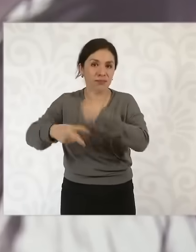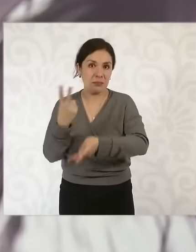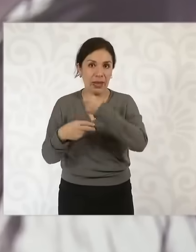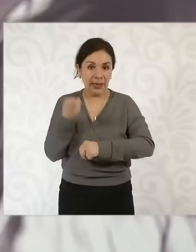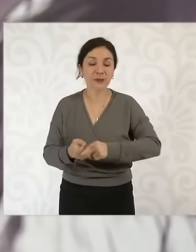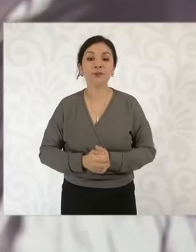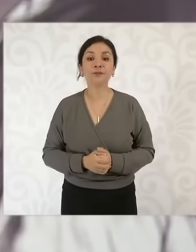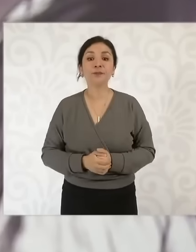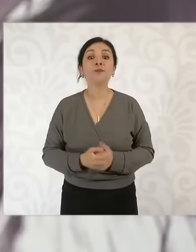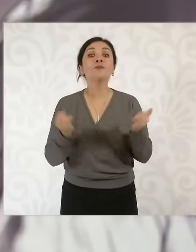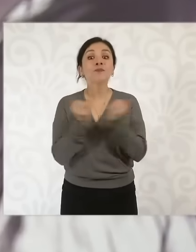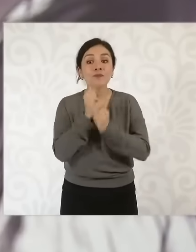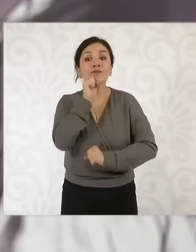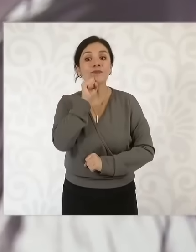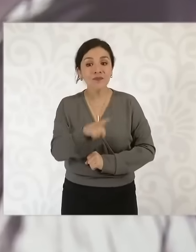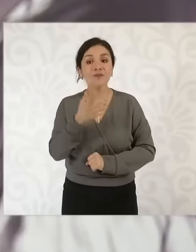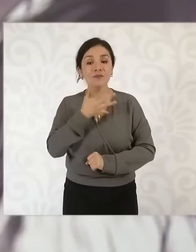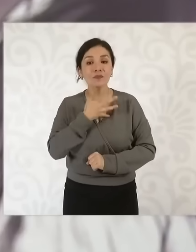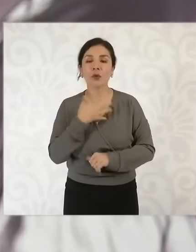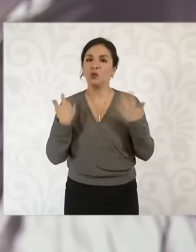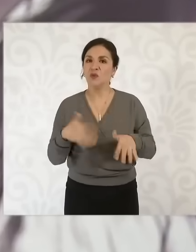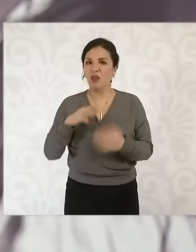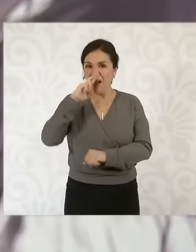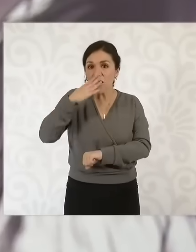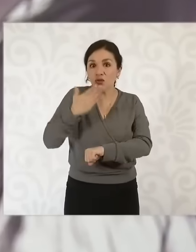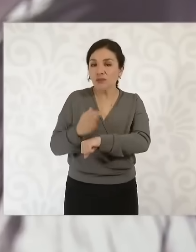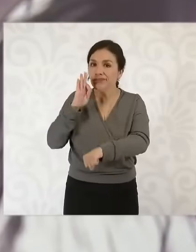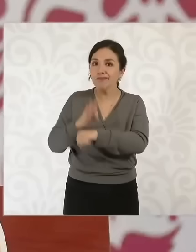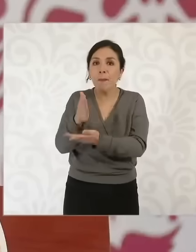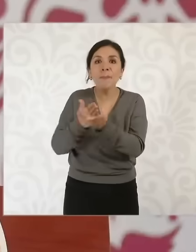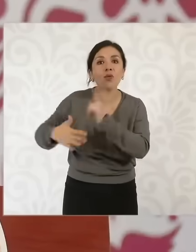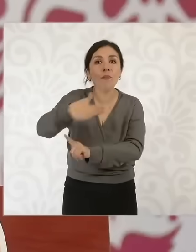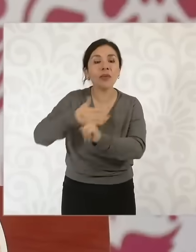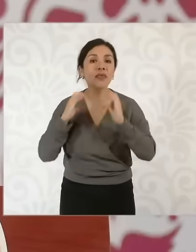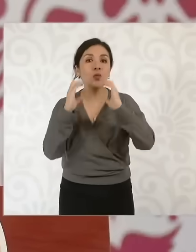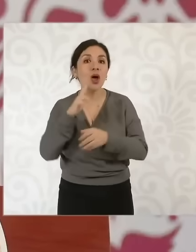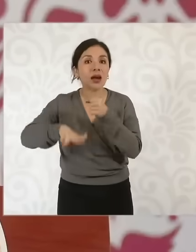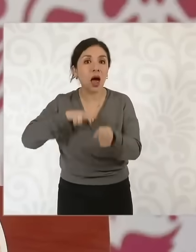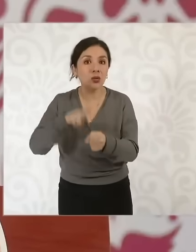parte también tenemos una gran responsabilidad ambiental. Nosotros en este programa estratégico